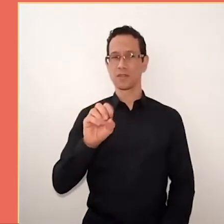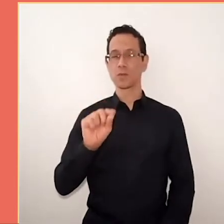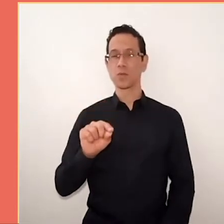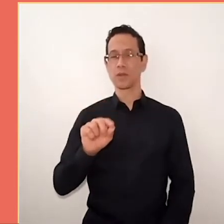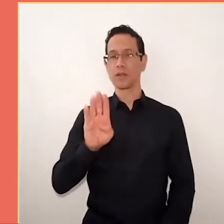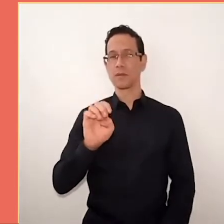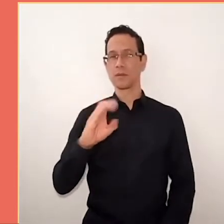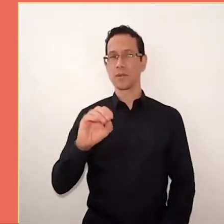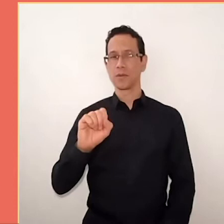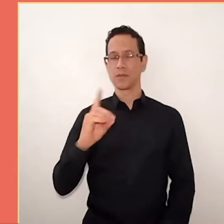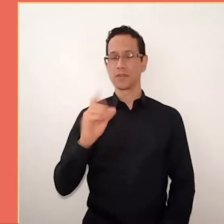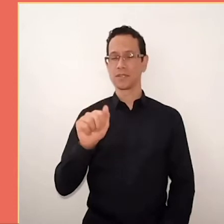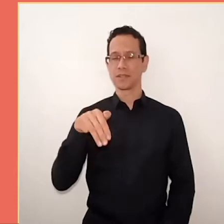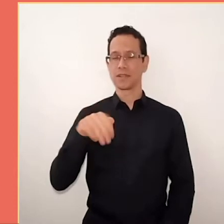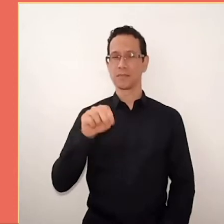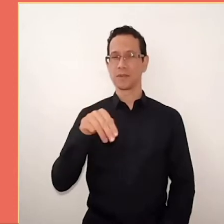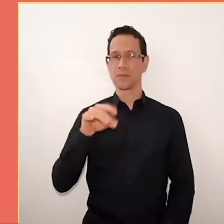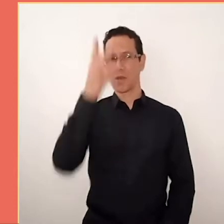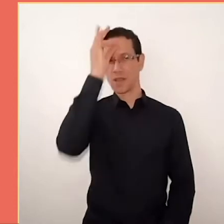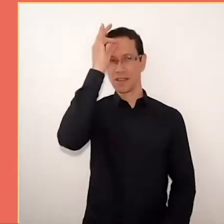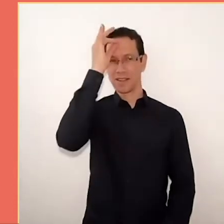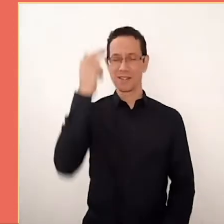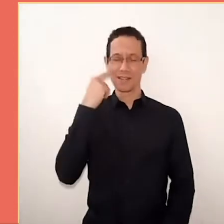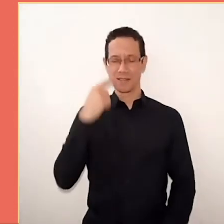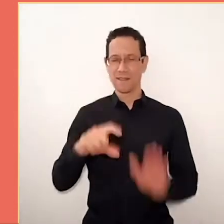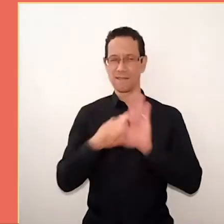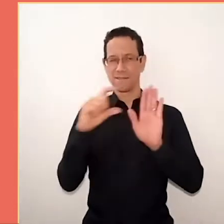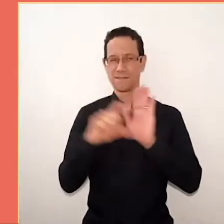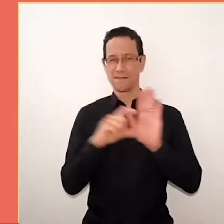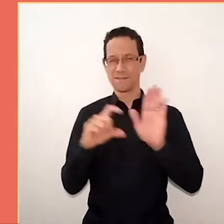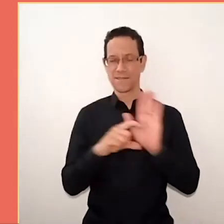Eu peço licença a vocês e vou ler três trechos rapidinho.